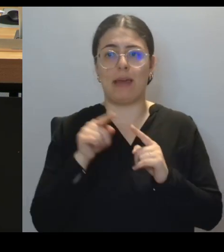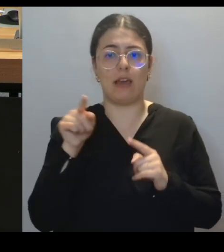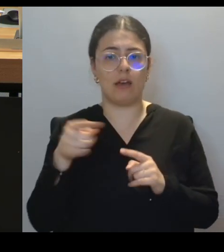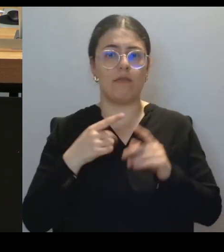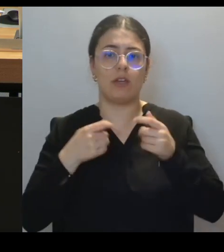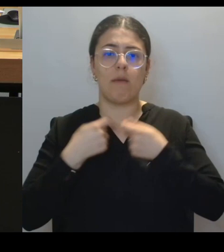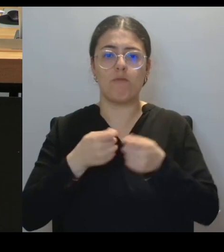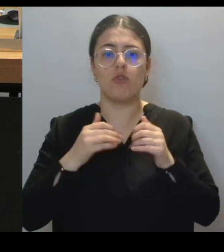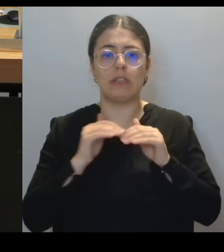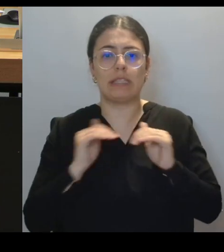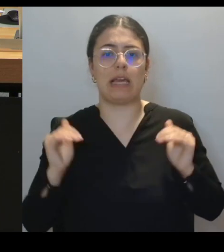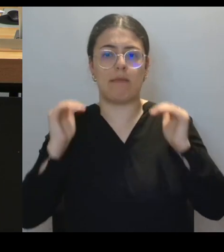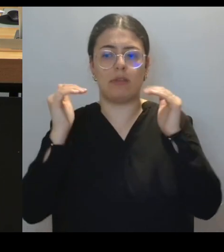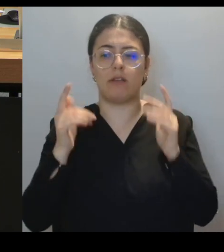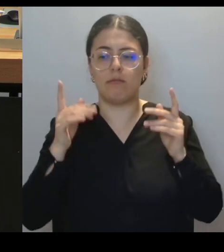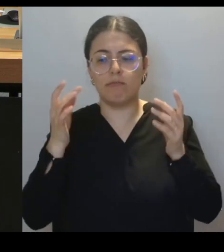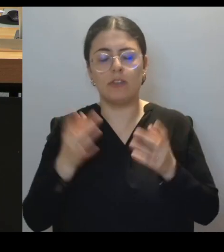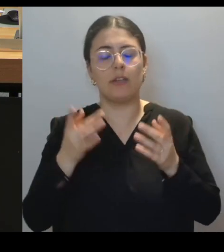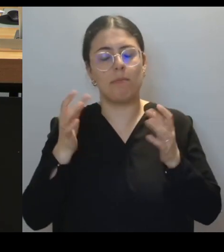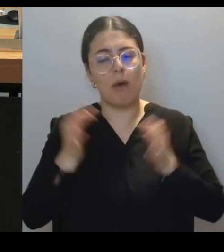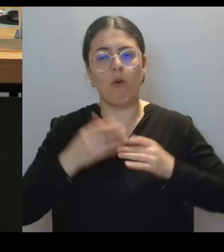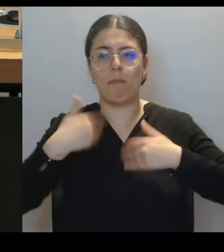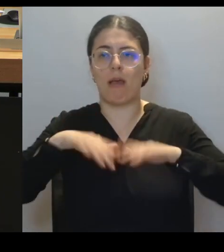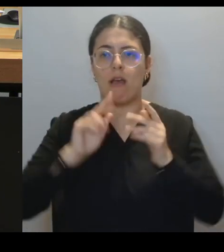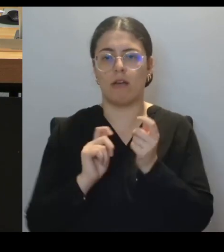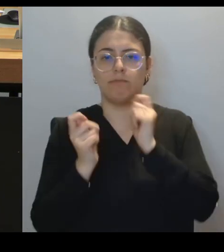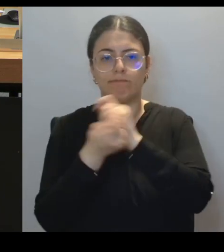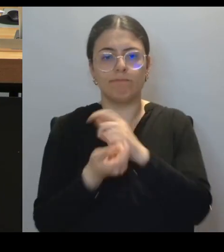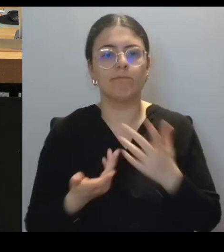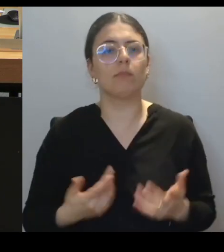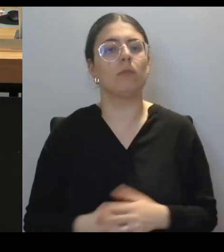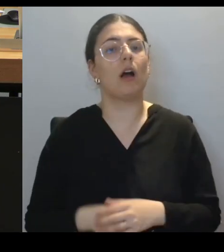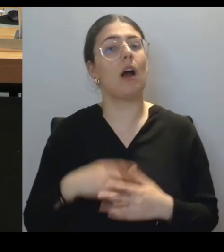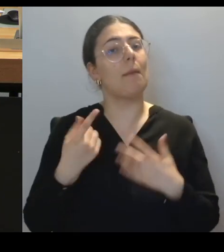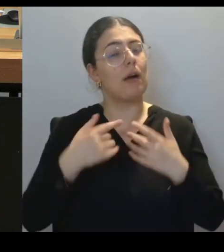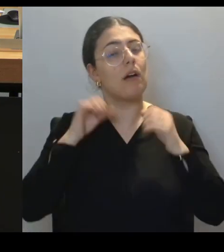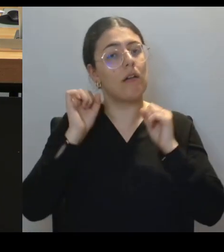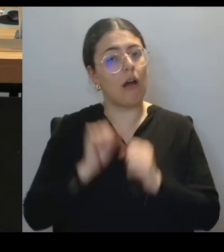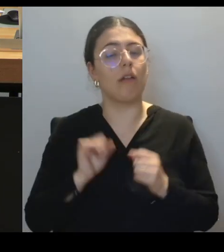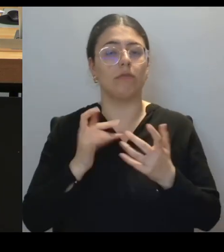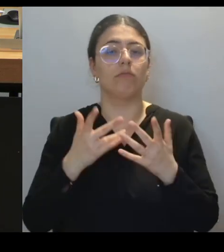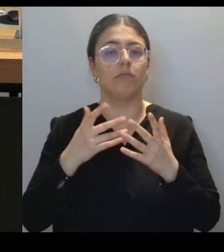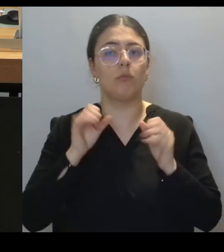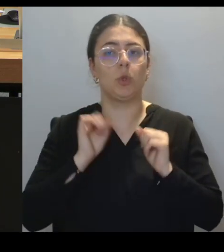kann es noch ausgeübt werden, weil ein städtebaulicher Missstand vorliegt, und das wird der Bezirk ohne Unterstützung der